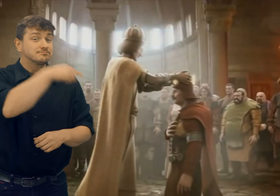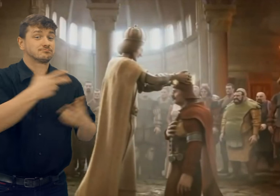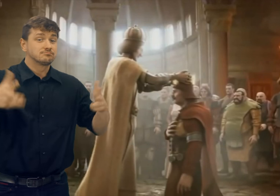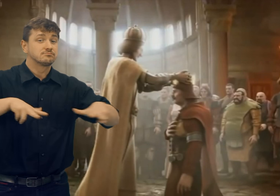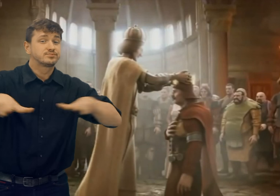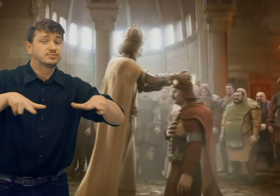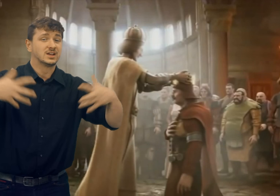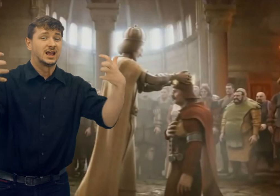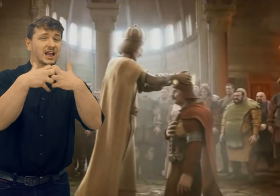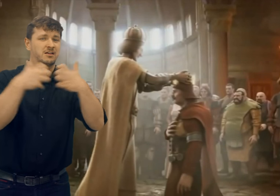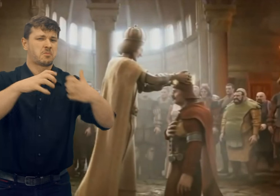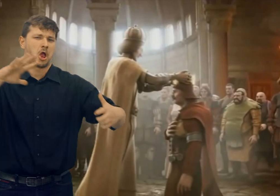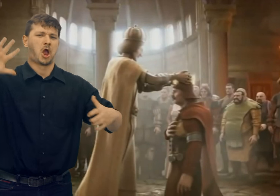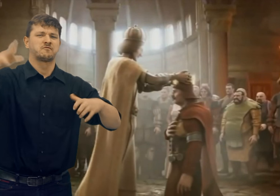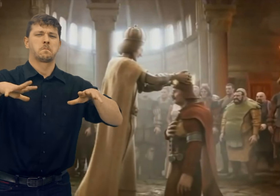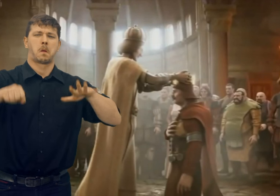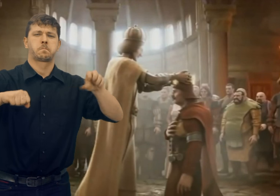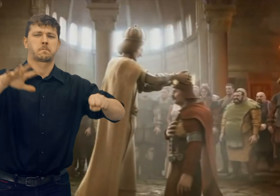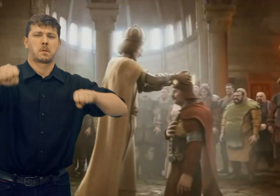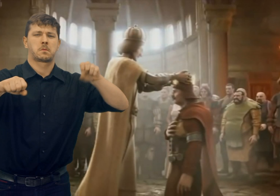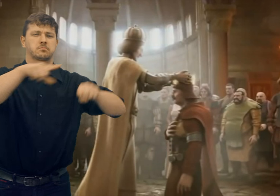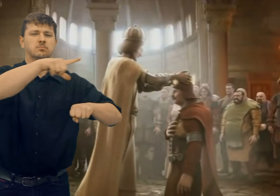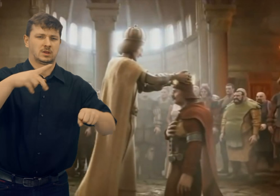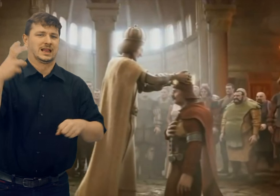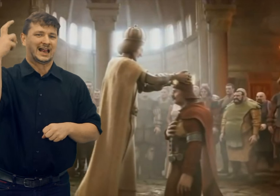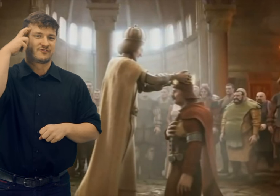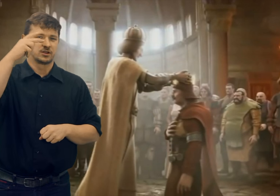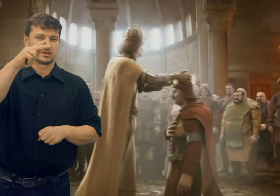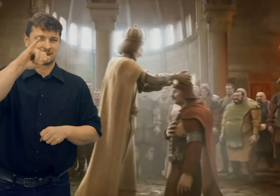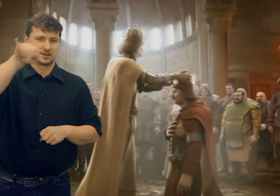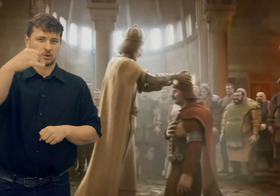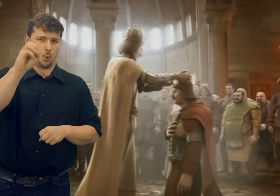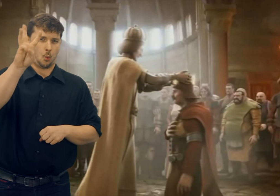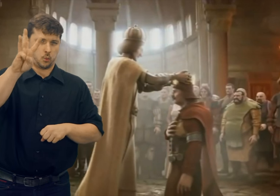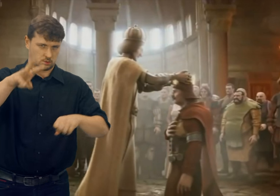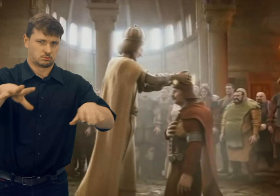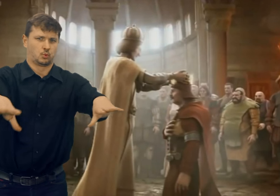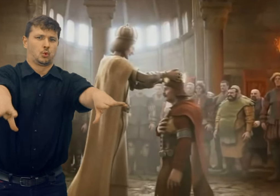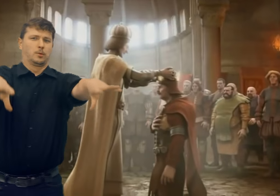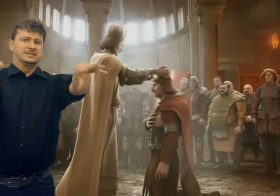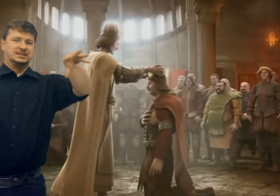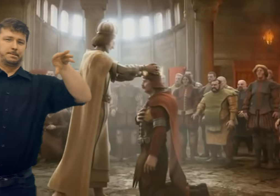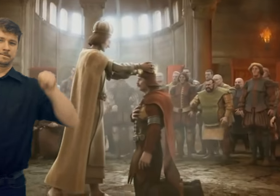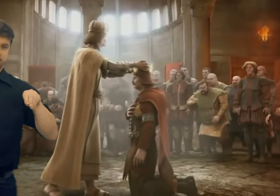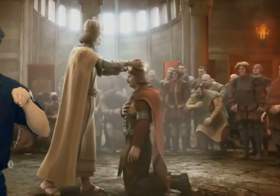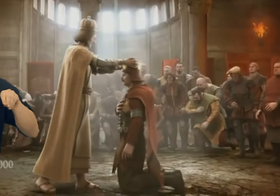Er führte mehrere Kriege und eroberte ("tapfer") viel Land. Er nahm sogar Kiew (Kijów, Ukraine) ein.